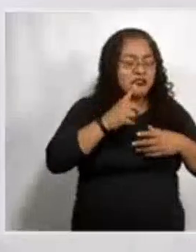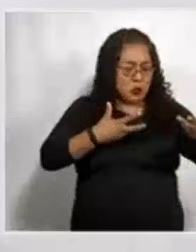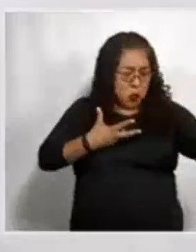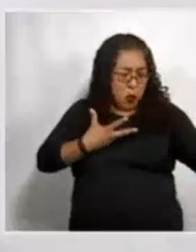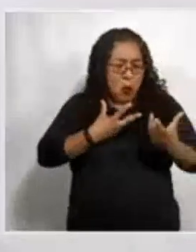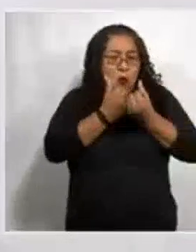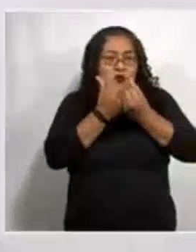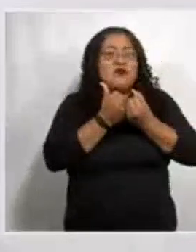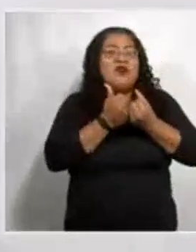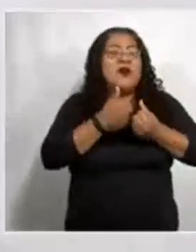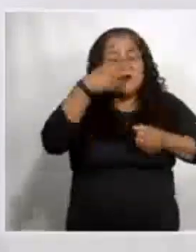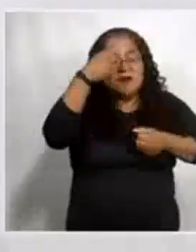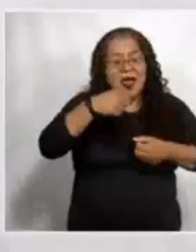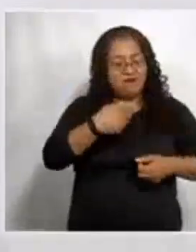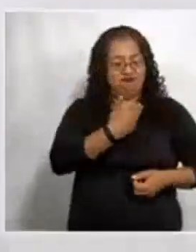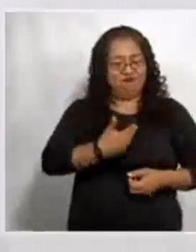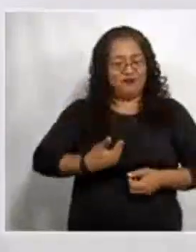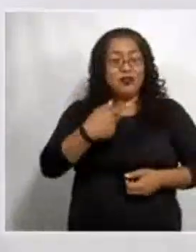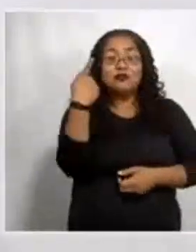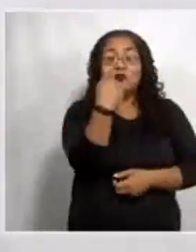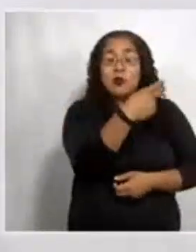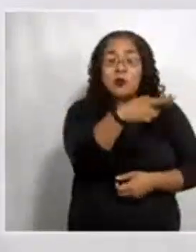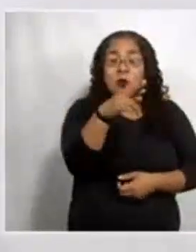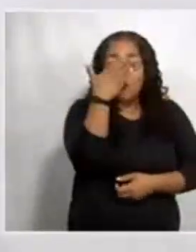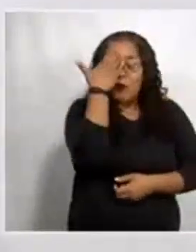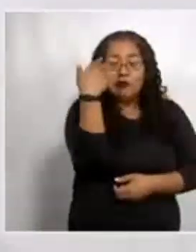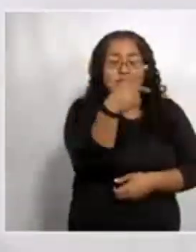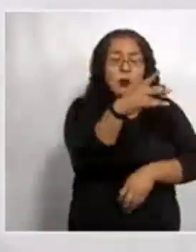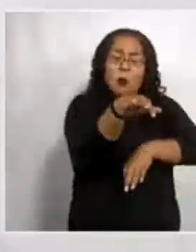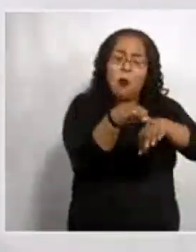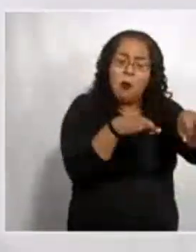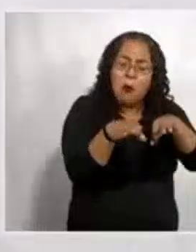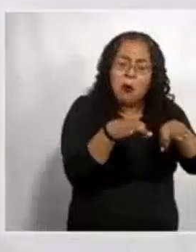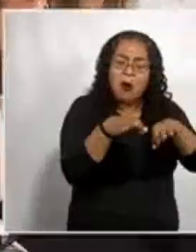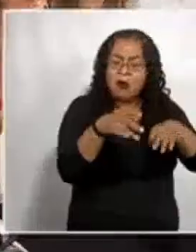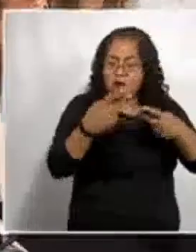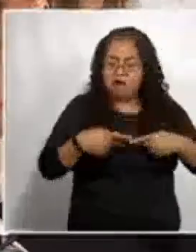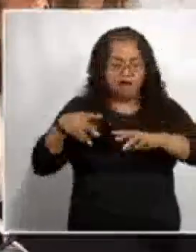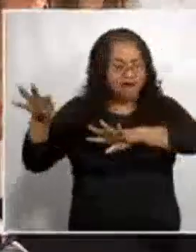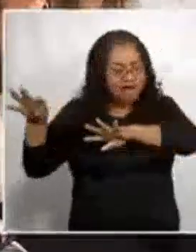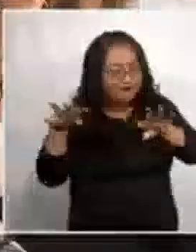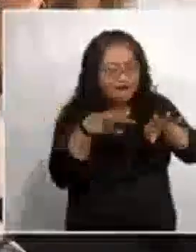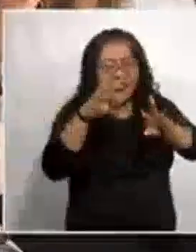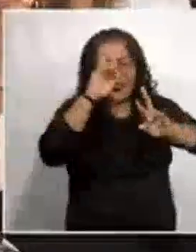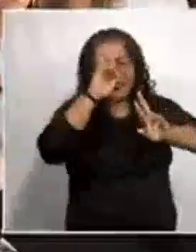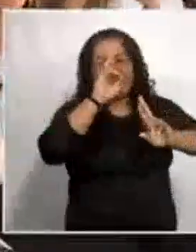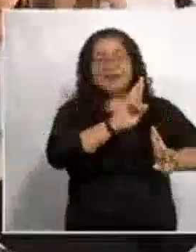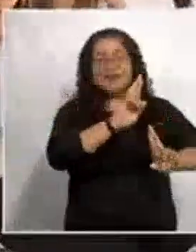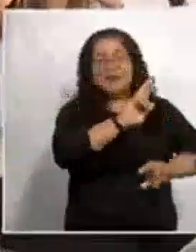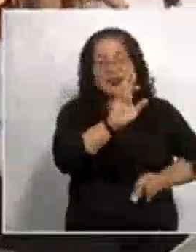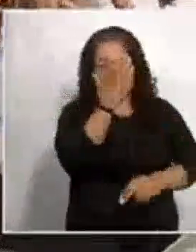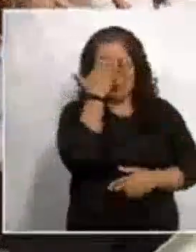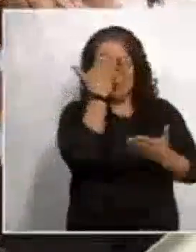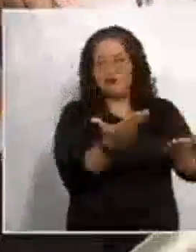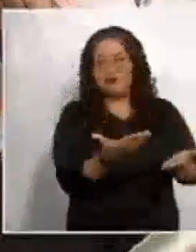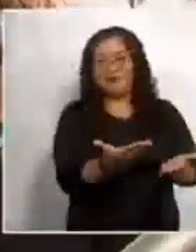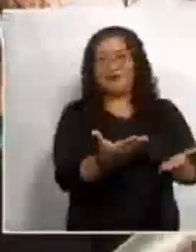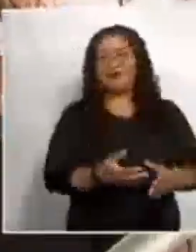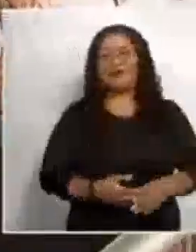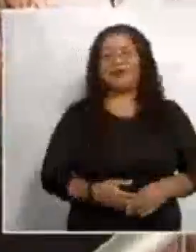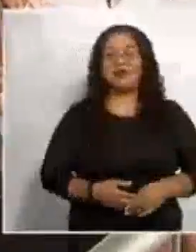es tiempo de reconocer el trabajo de las mujeres